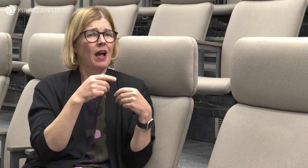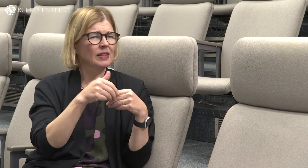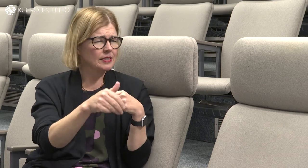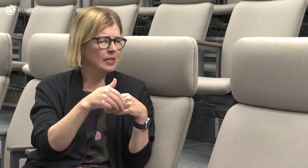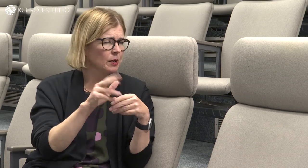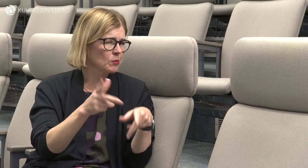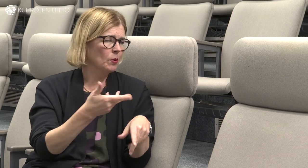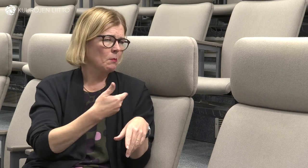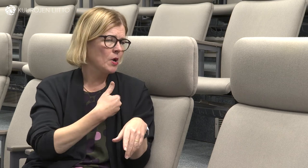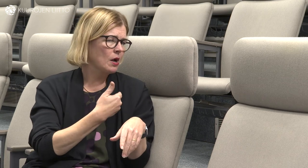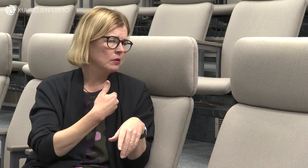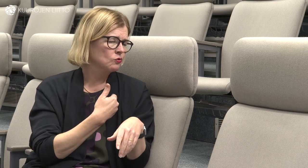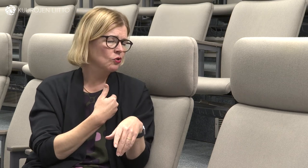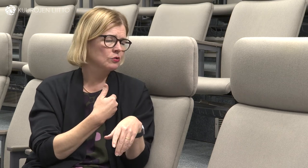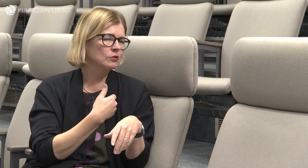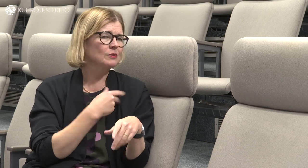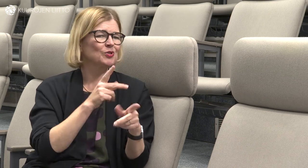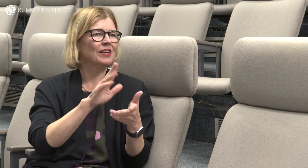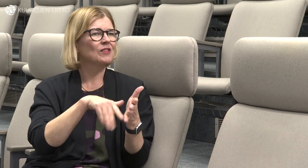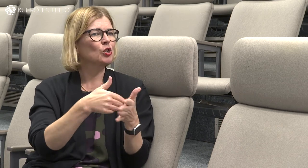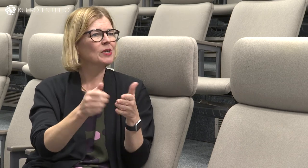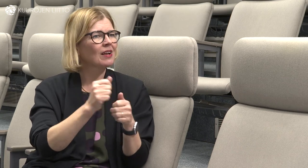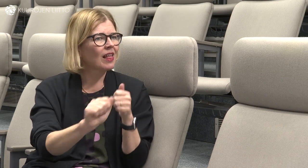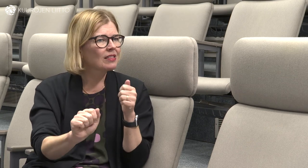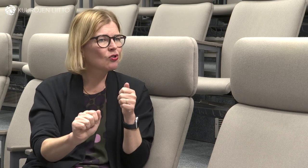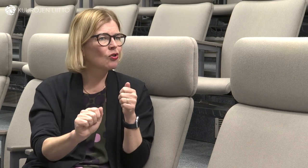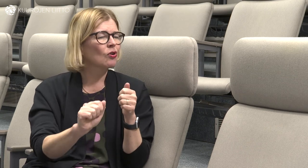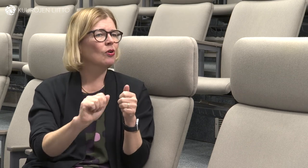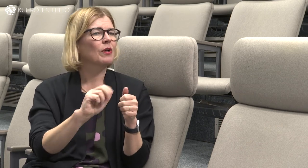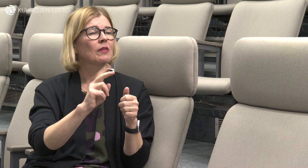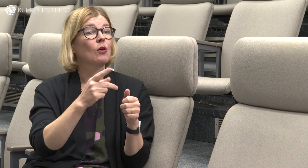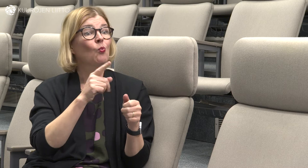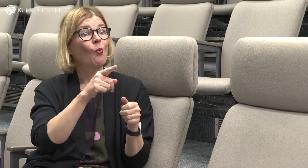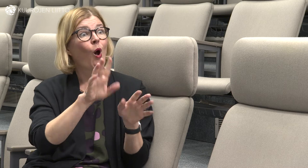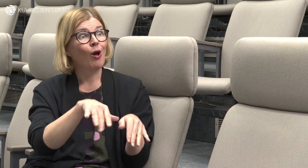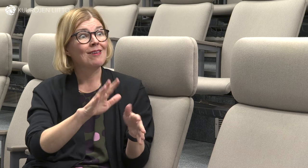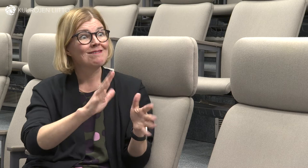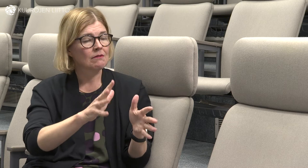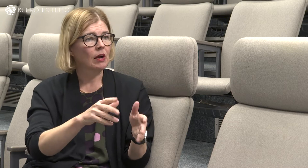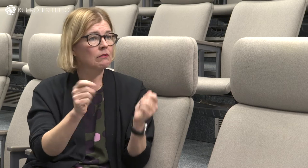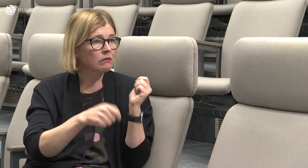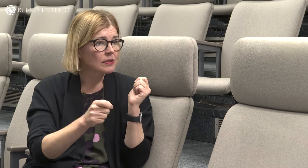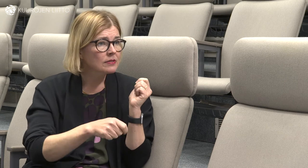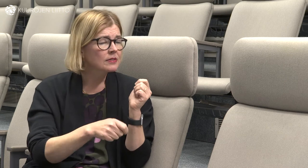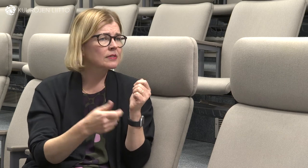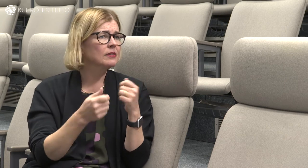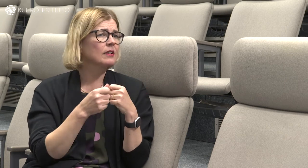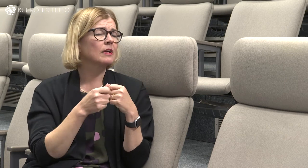Myös asenteisiin liittyviä huonoja kokemuksia ilmeni paljon, - esimerkiksi viittomakielen käyttökiellon muodossa, - jonka rikkomisesta saatettiin jopa rankaista.